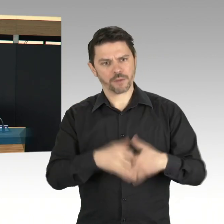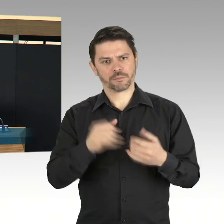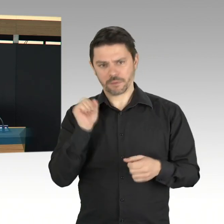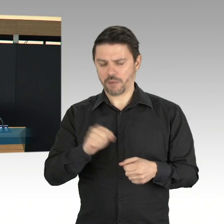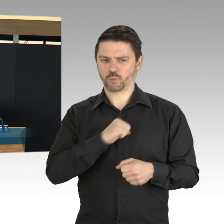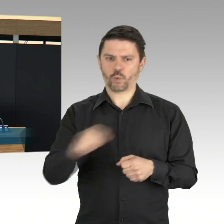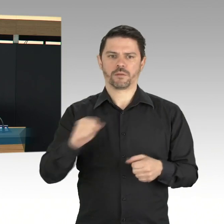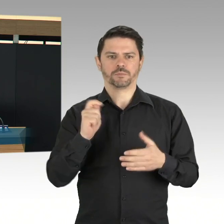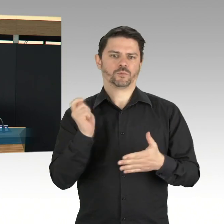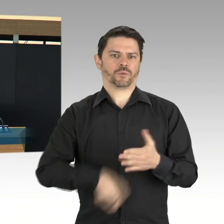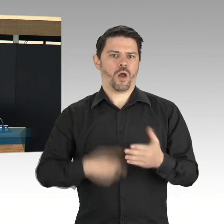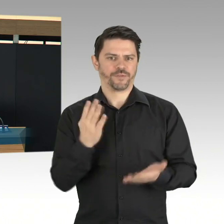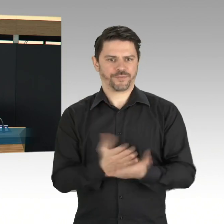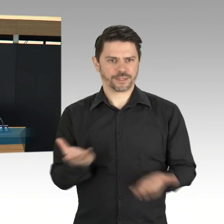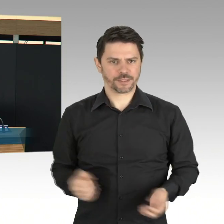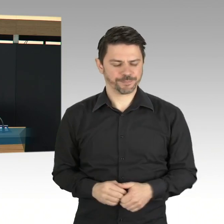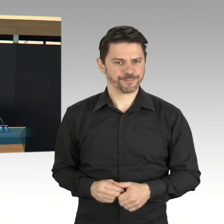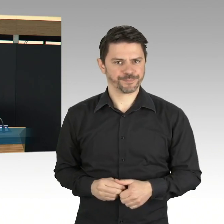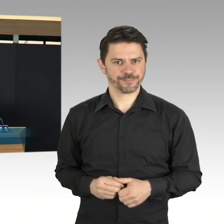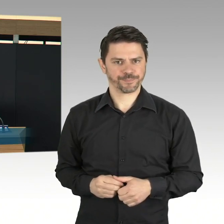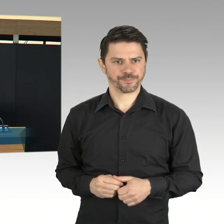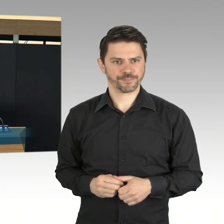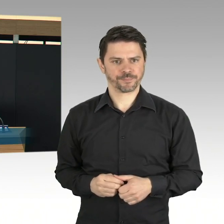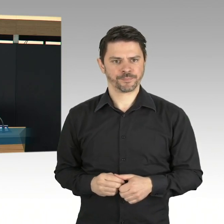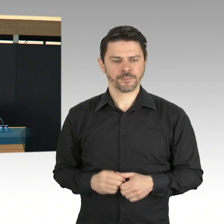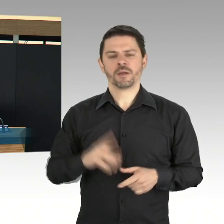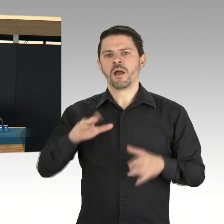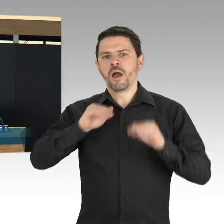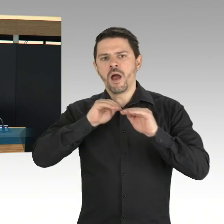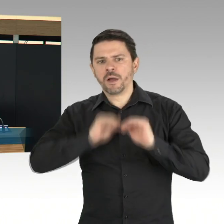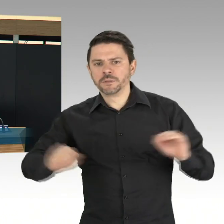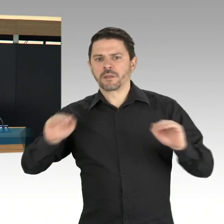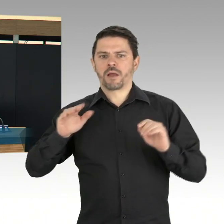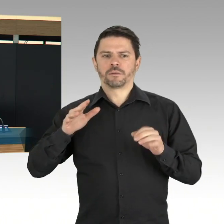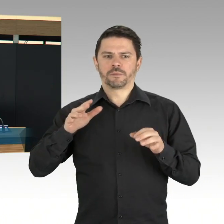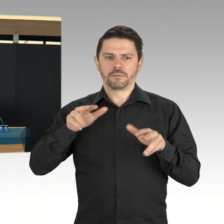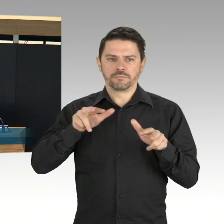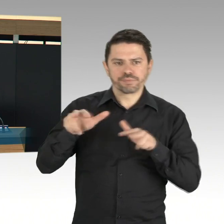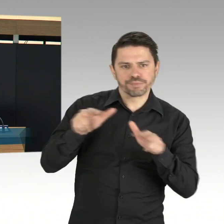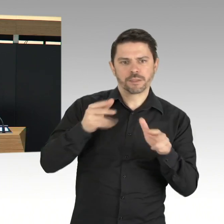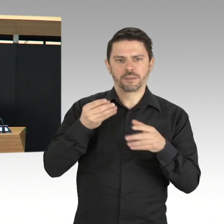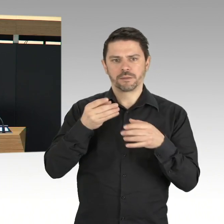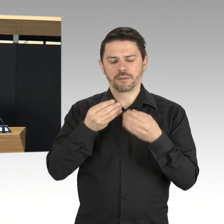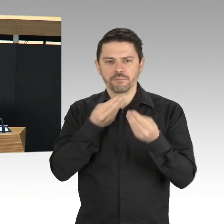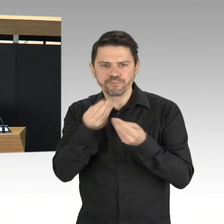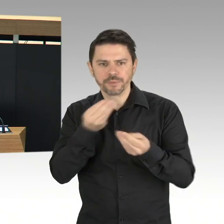Sie können von Amts wegen alle erforderlichen Maßnahmen treffen. Das heißt zum Beispiel Bußgelder verhängen, wenn sie von einem Verstoß Kenntnis erlangen.